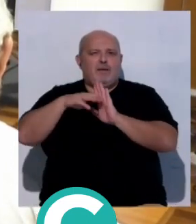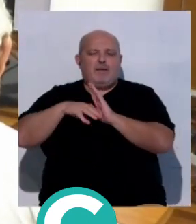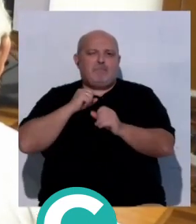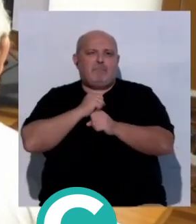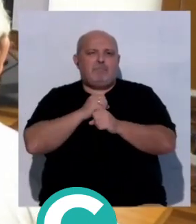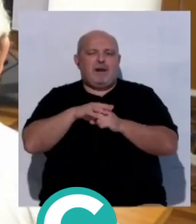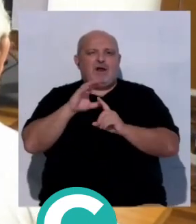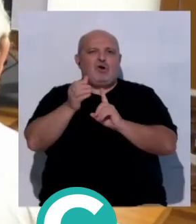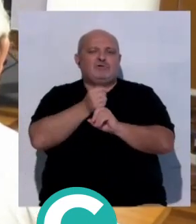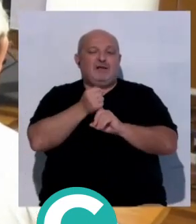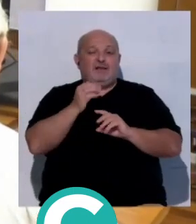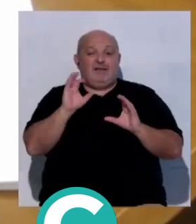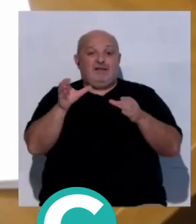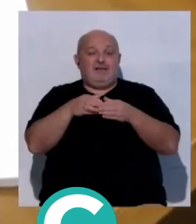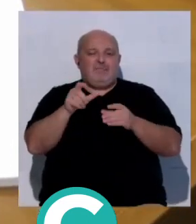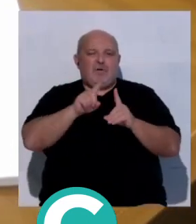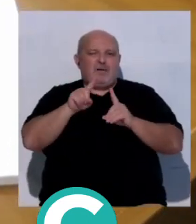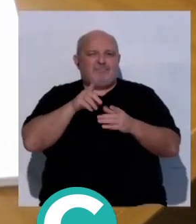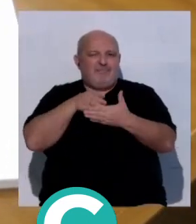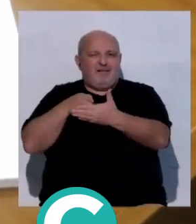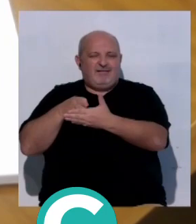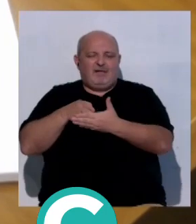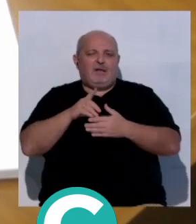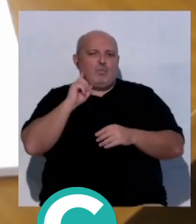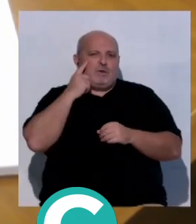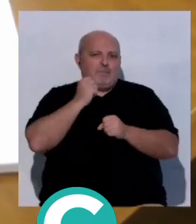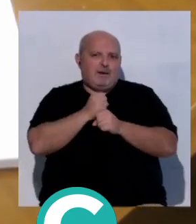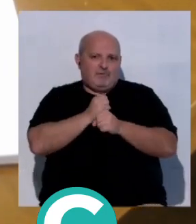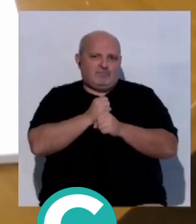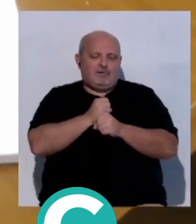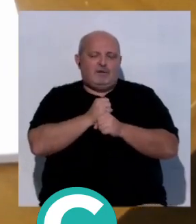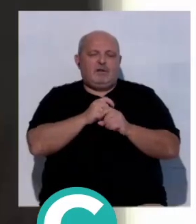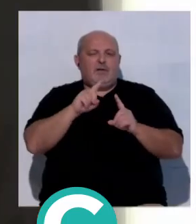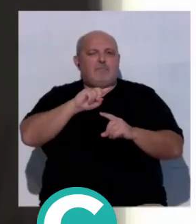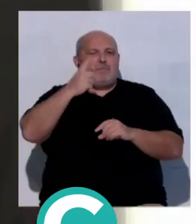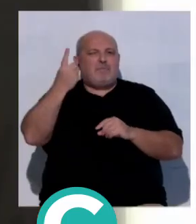para conseguir que los colectivos más vulnerables encuentren empleo el primero de los planes activa